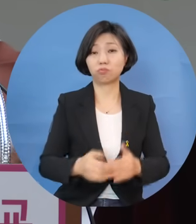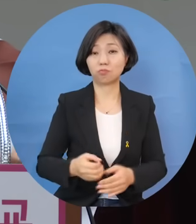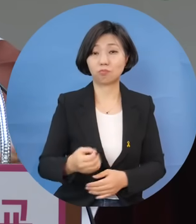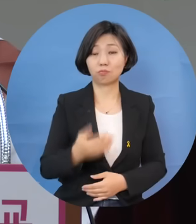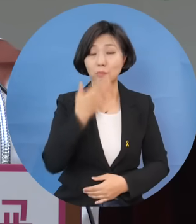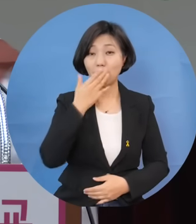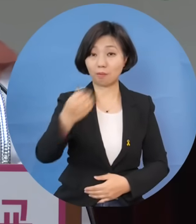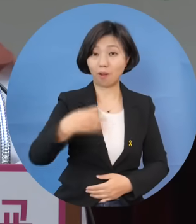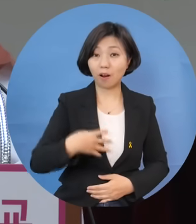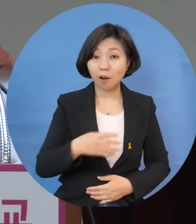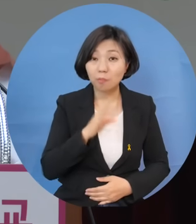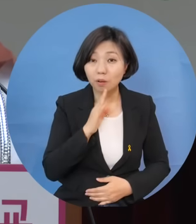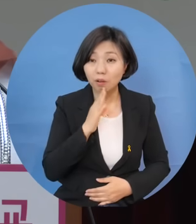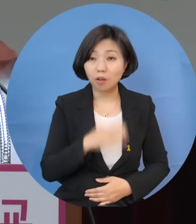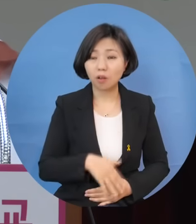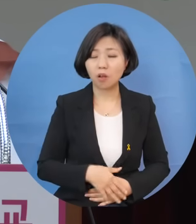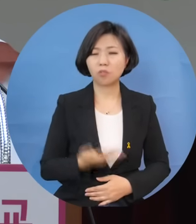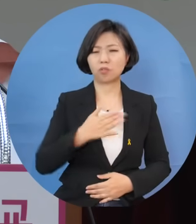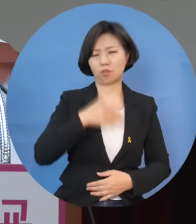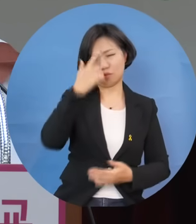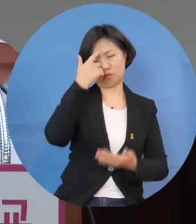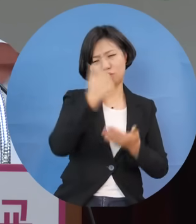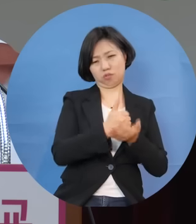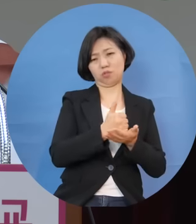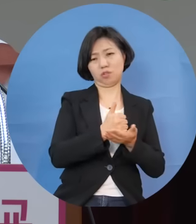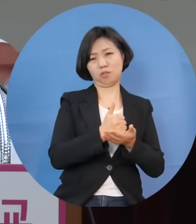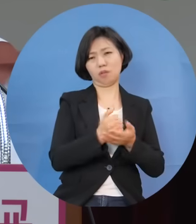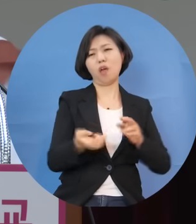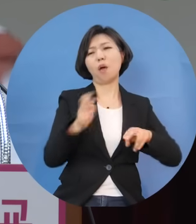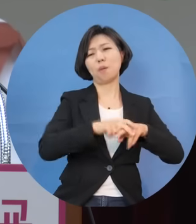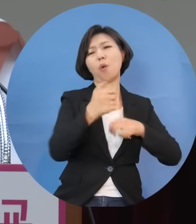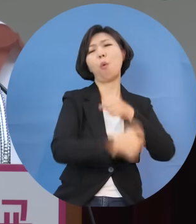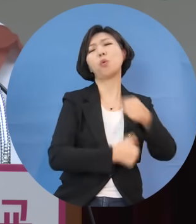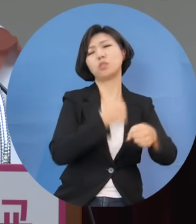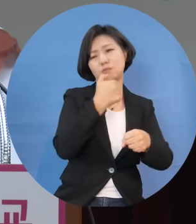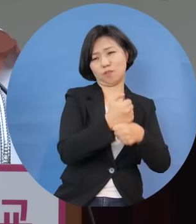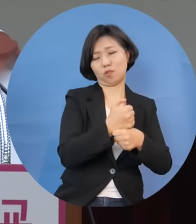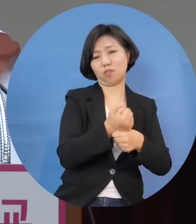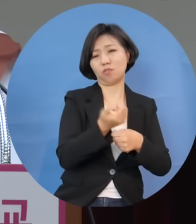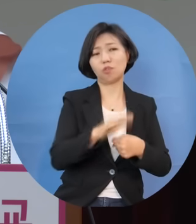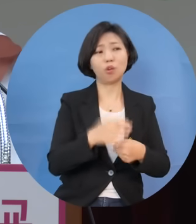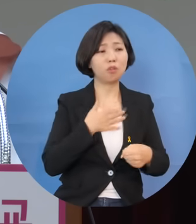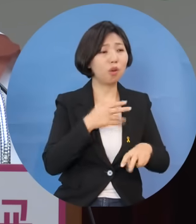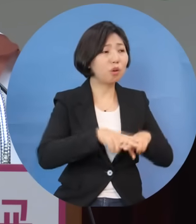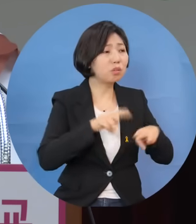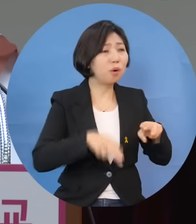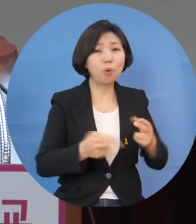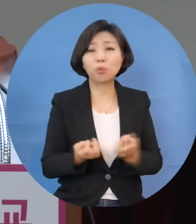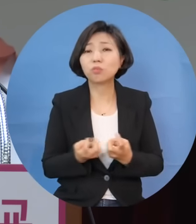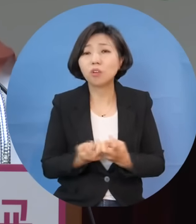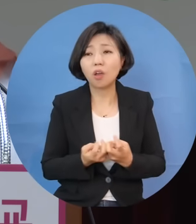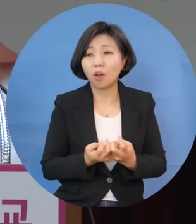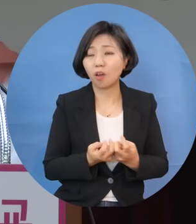그러면 제가 또 뭐라고 해요? "아이고, 내가 스님 된 지 50년이나 됐는데 (청중 웃음) 지금 그만두고 나는 뭐해서 먹고 살아요?" 그러면 또 뭐라고 할까요?